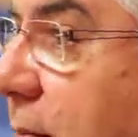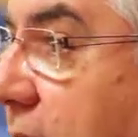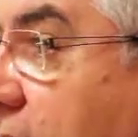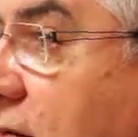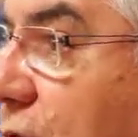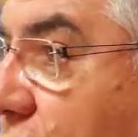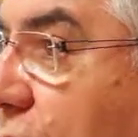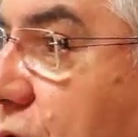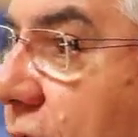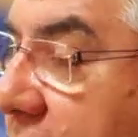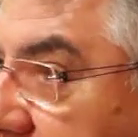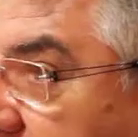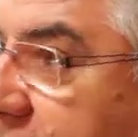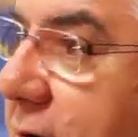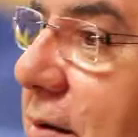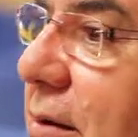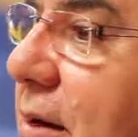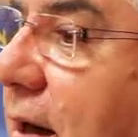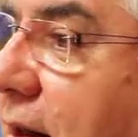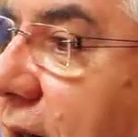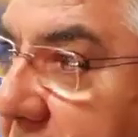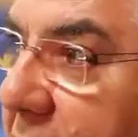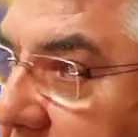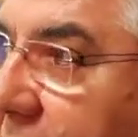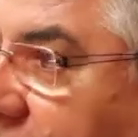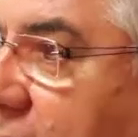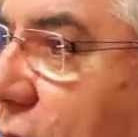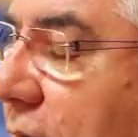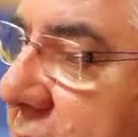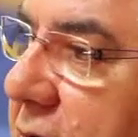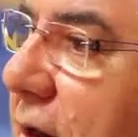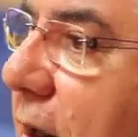independientes, autónomos, críticos en la realidad, que creo